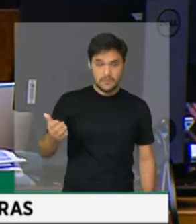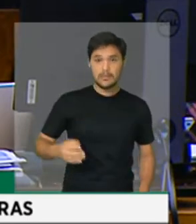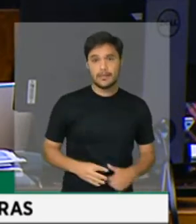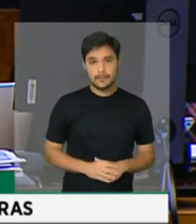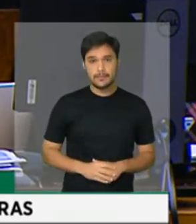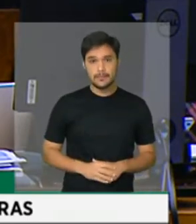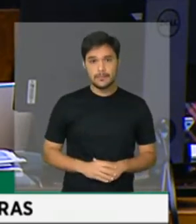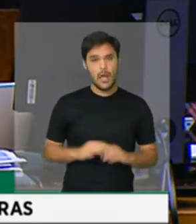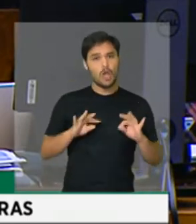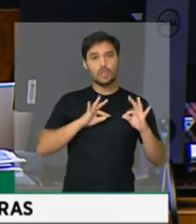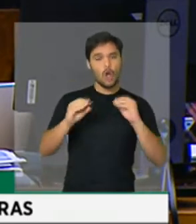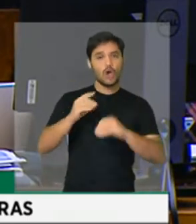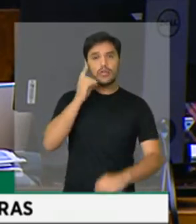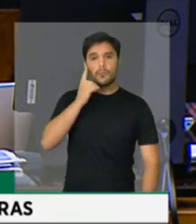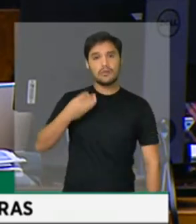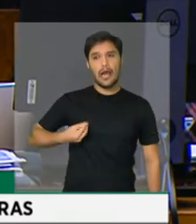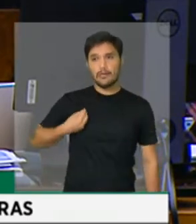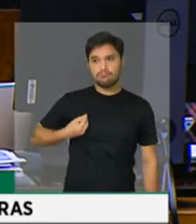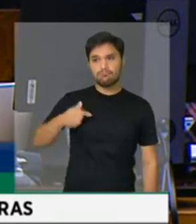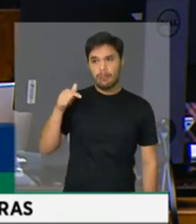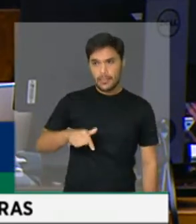[DEPUTADO]: SENHOR PRESIDENTE... FUI MENCIONADO. [DEPUTADO]: EU SEI QUE